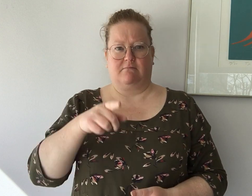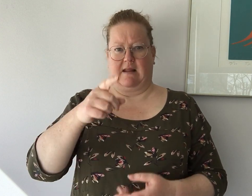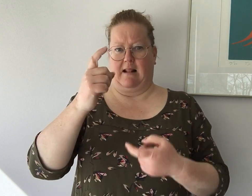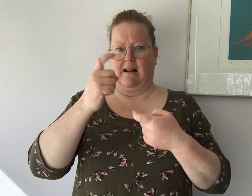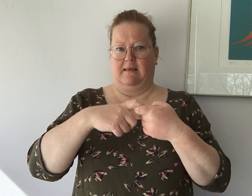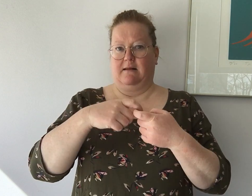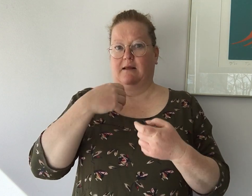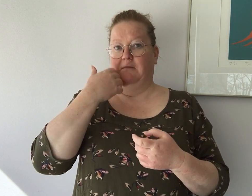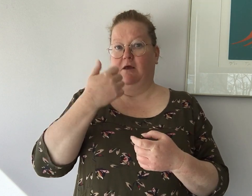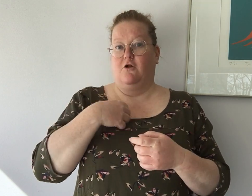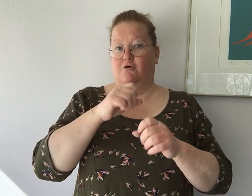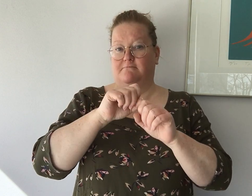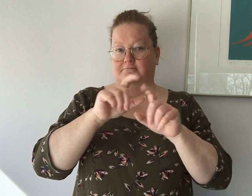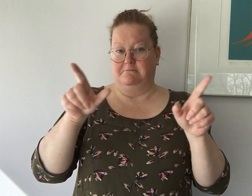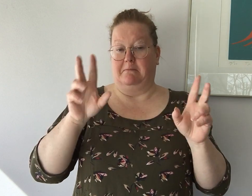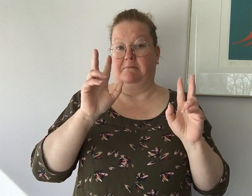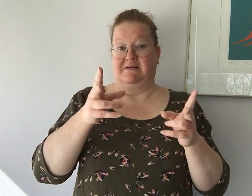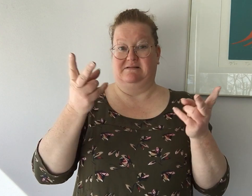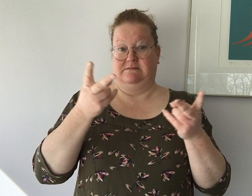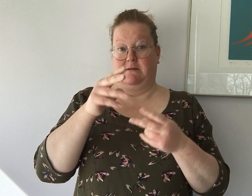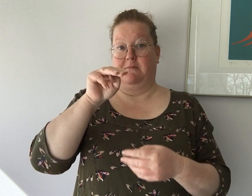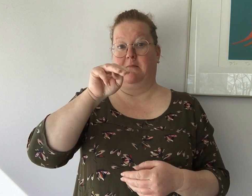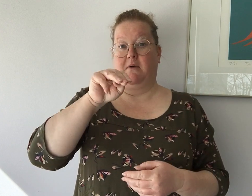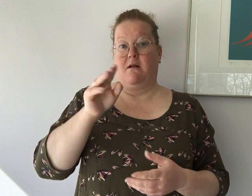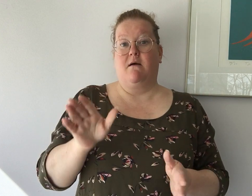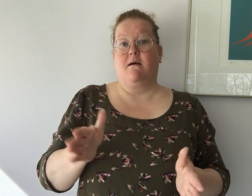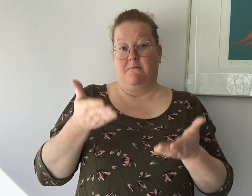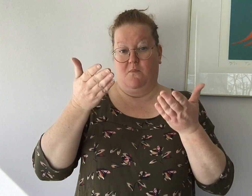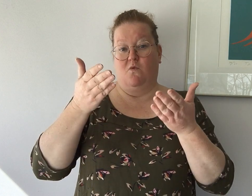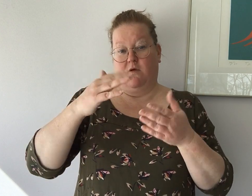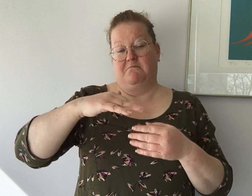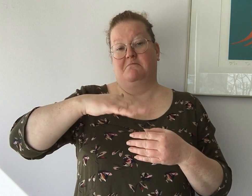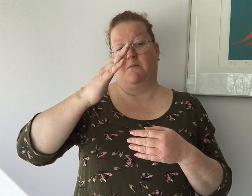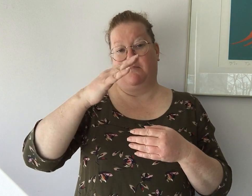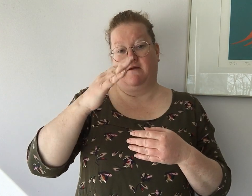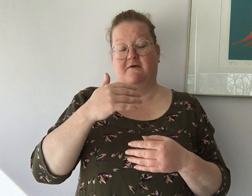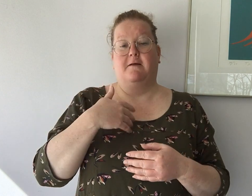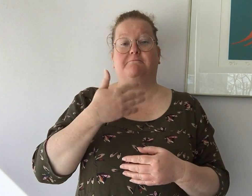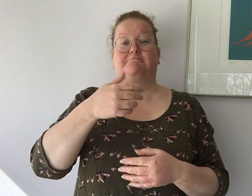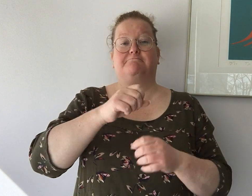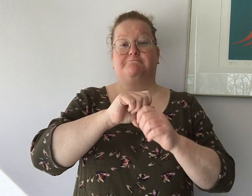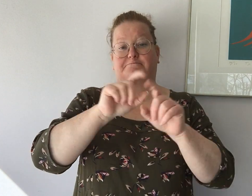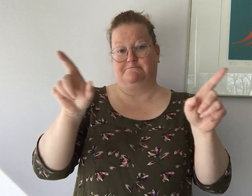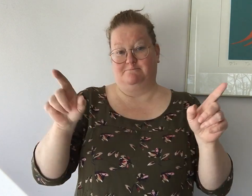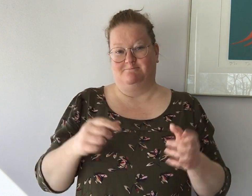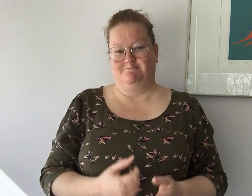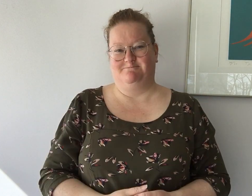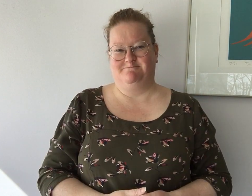Lähetän linkin samaisen maanantai-aamupäivän aikana.